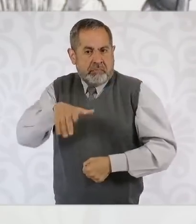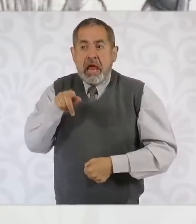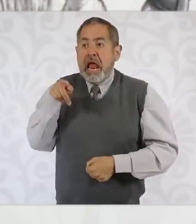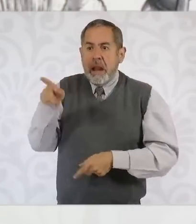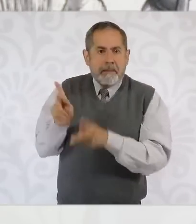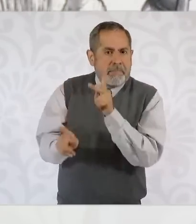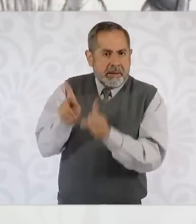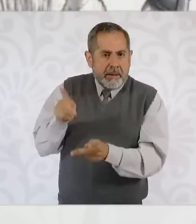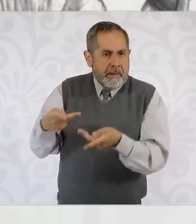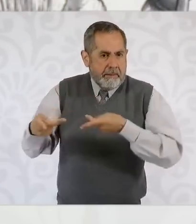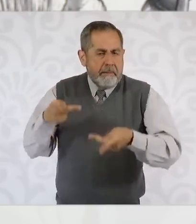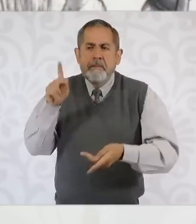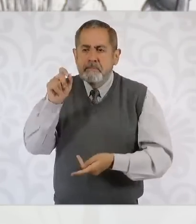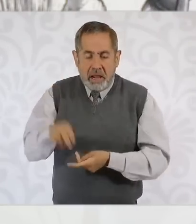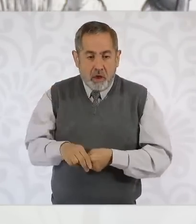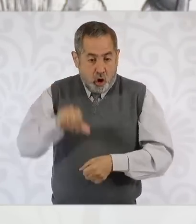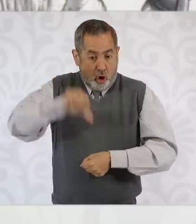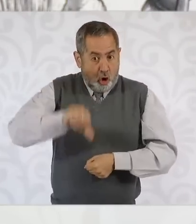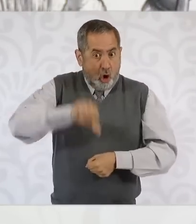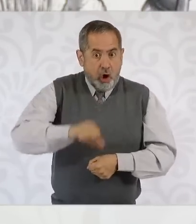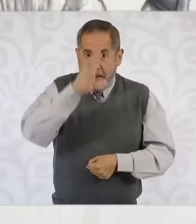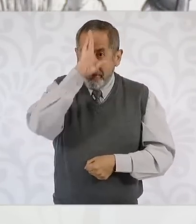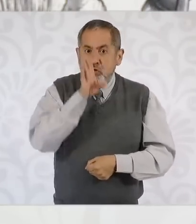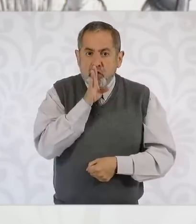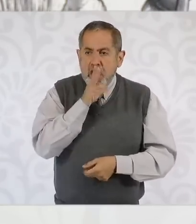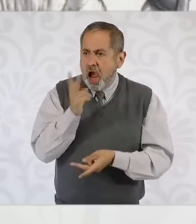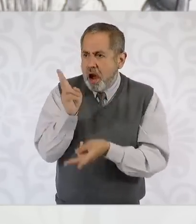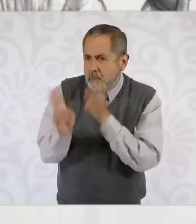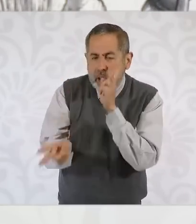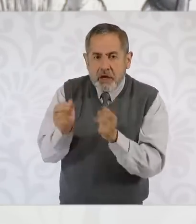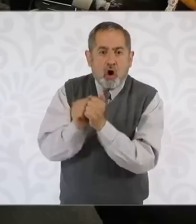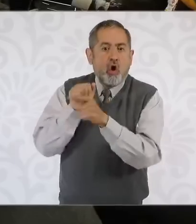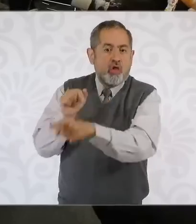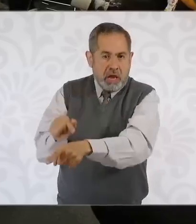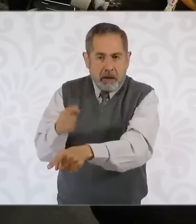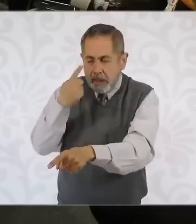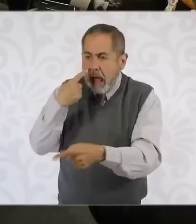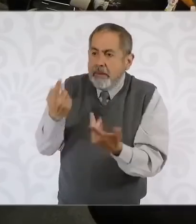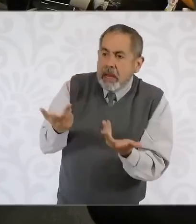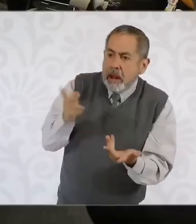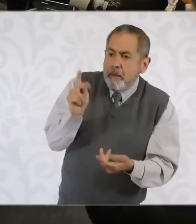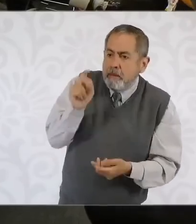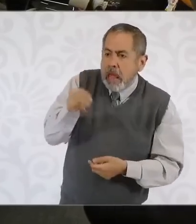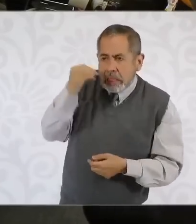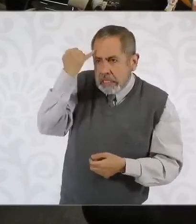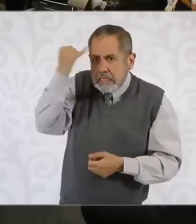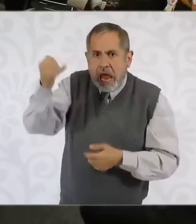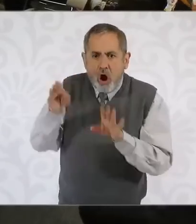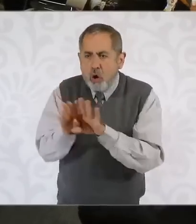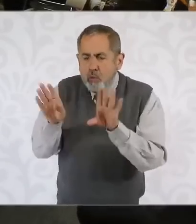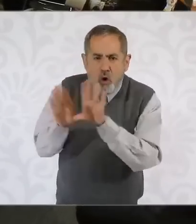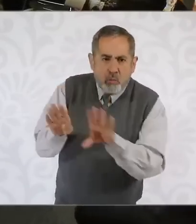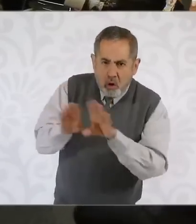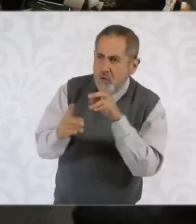día nos vamos a reunir para que me presente el plan y podamos Pues sí para que podamos Eh pues